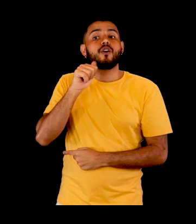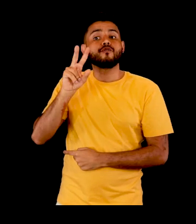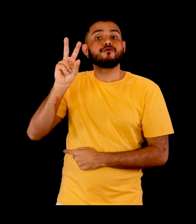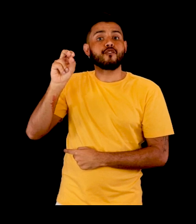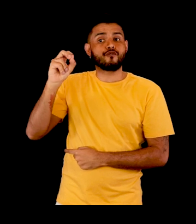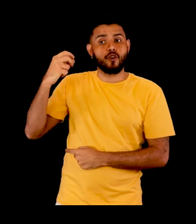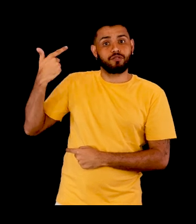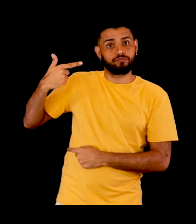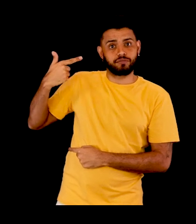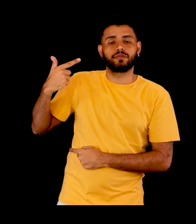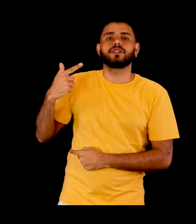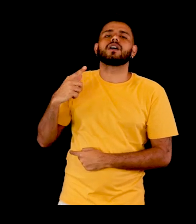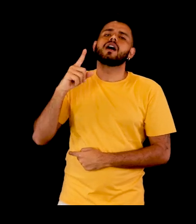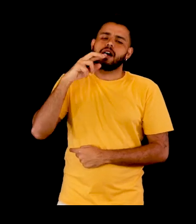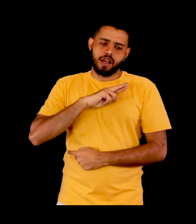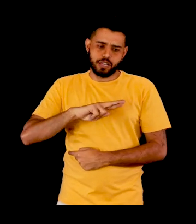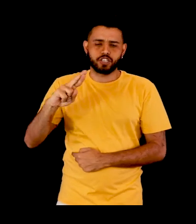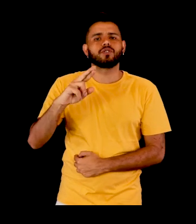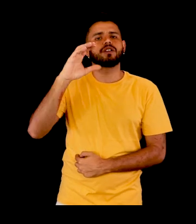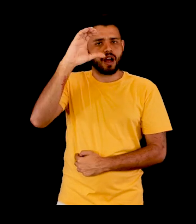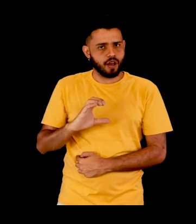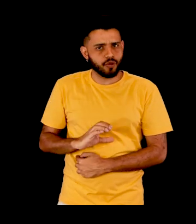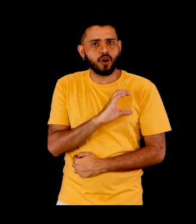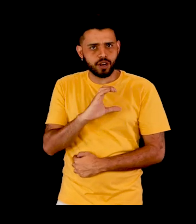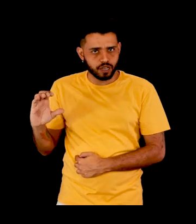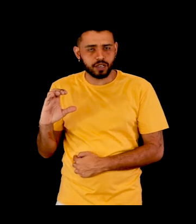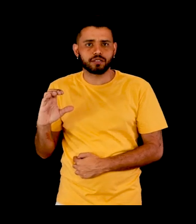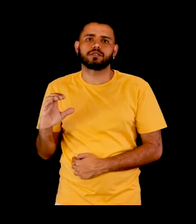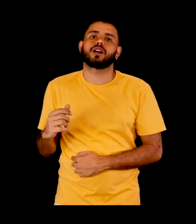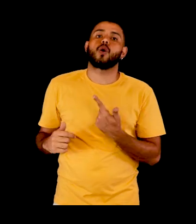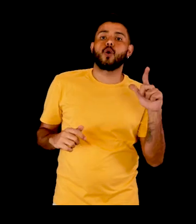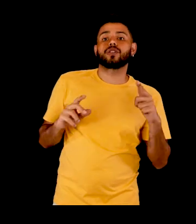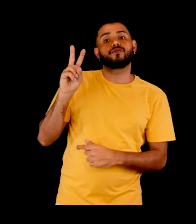O bisavô anarquista e a bisavó católica. Ah, era uma relação super especial!